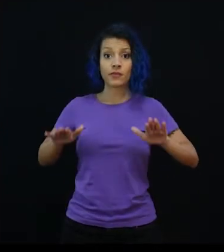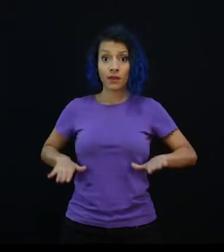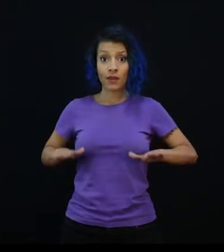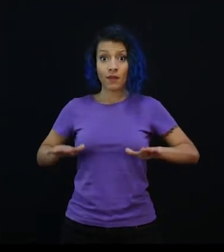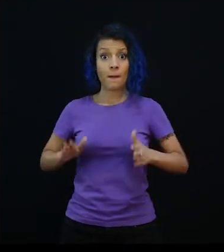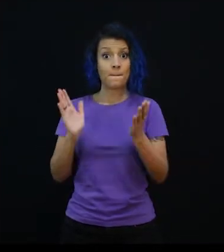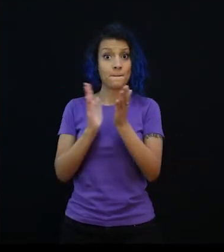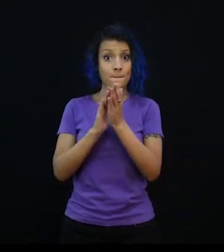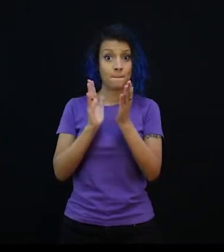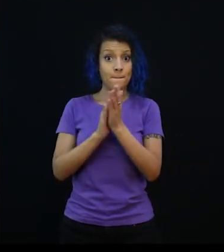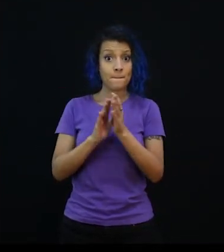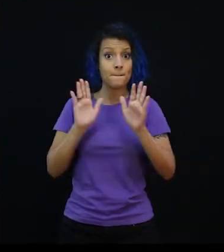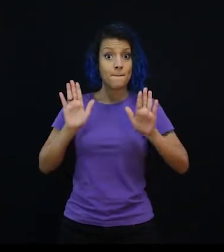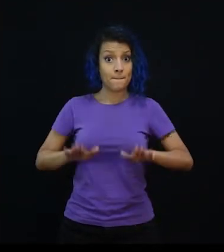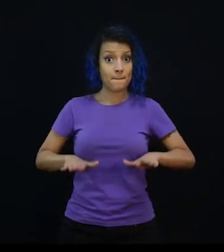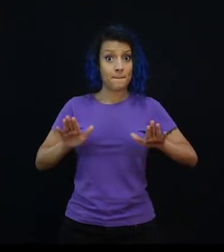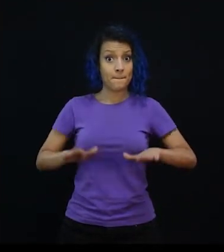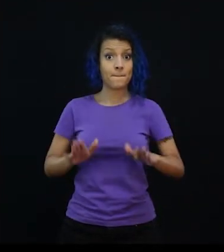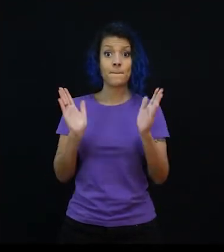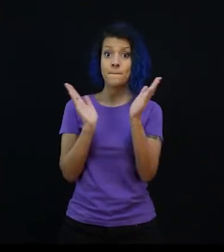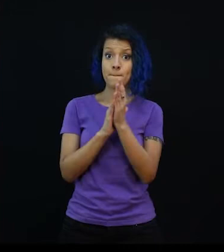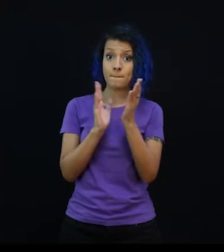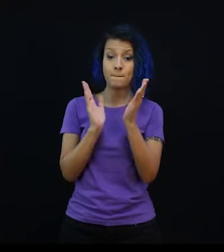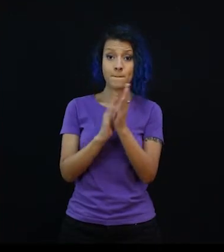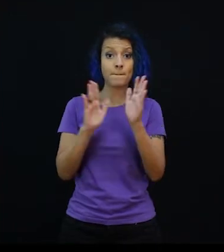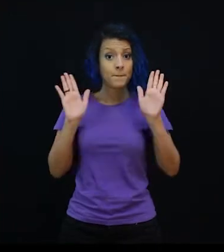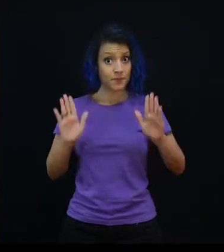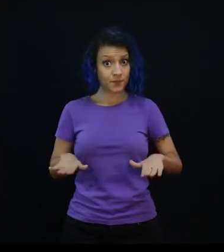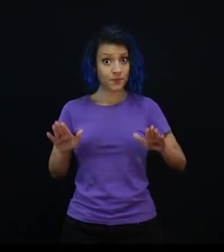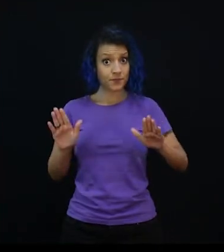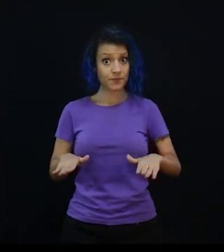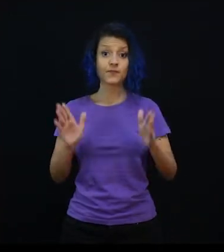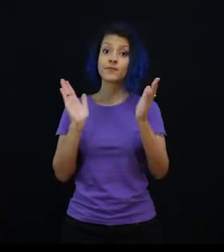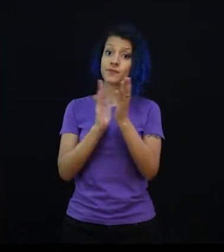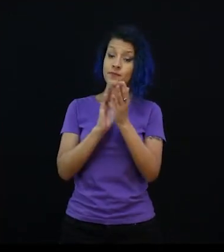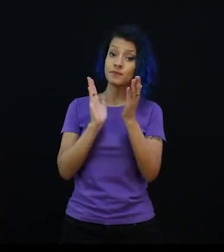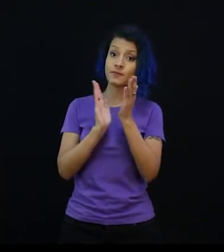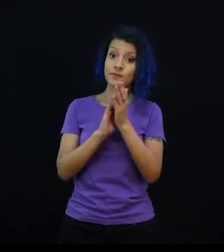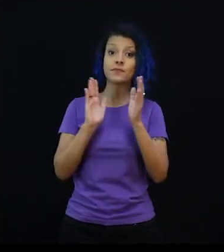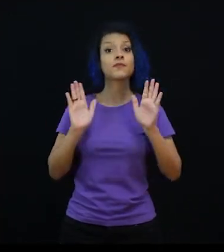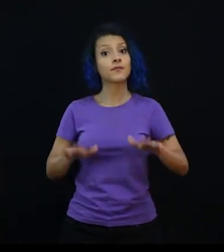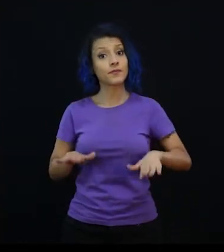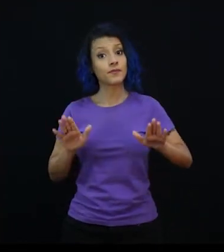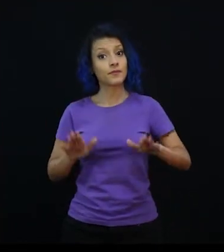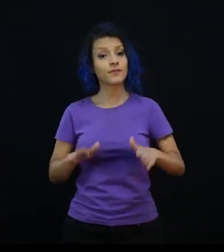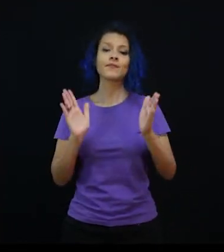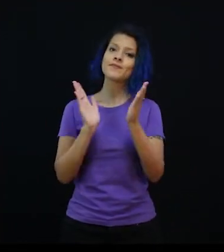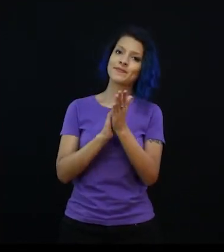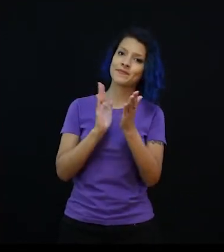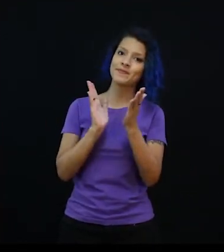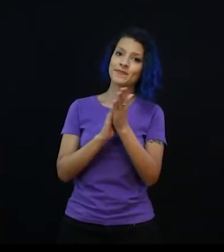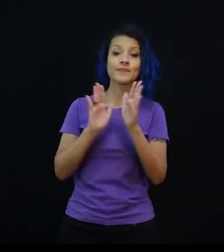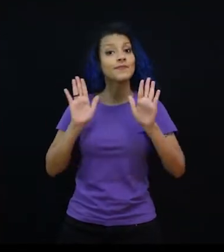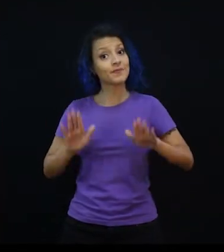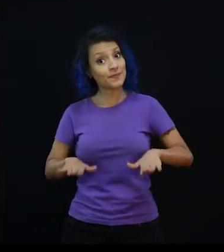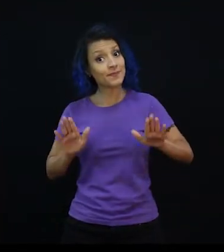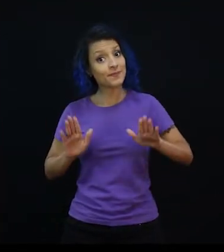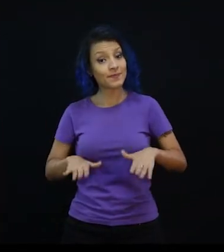Oin oin...